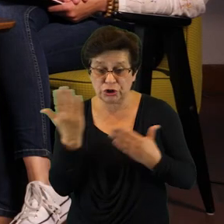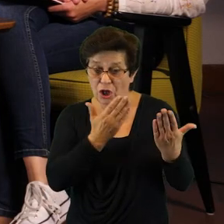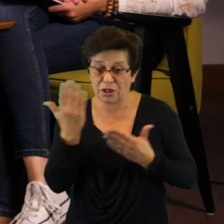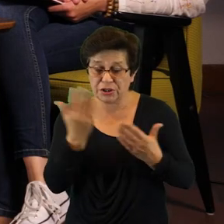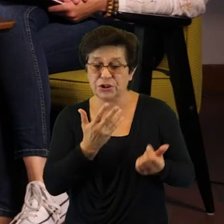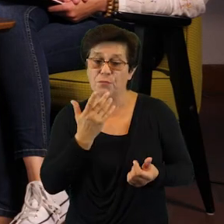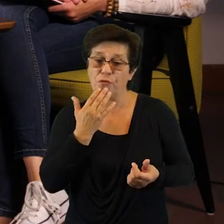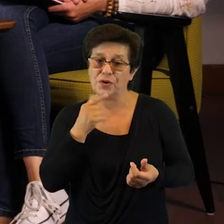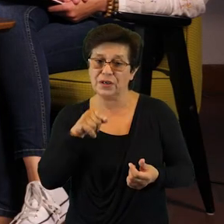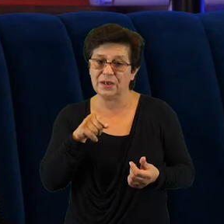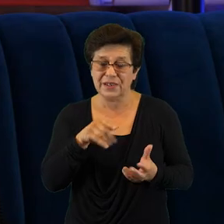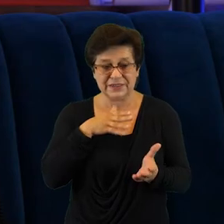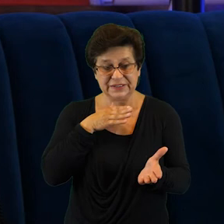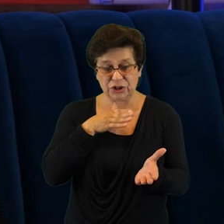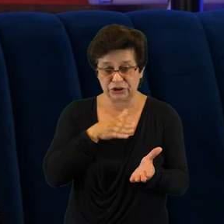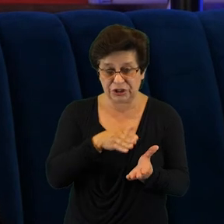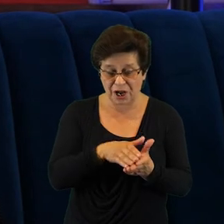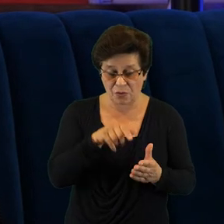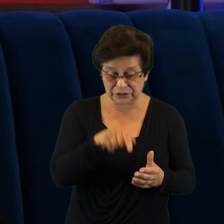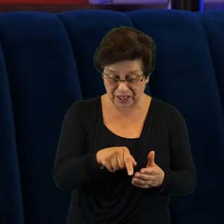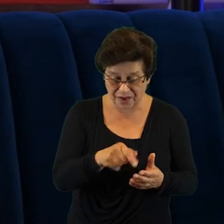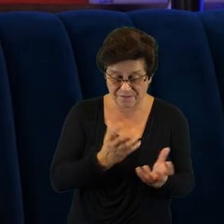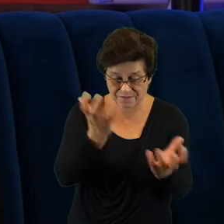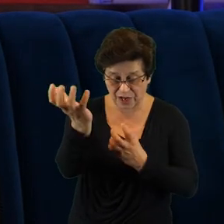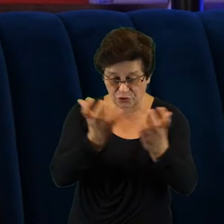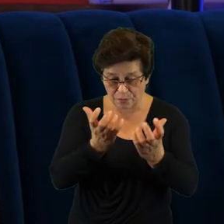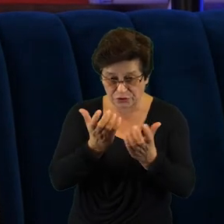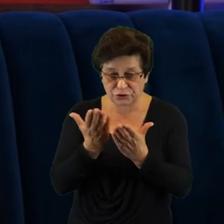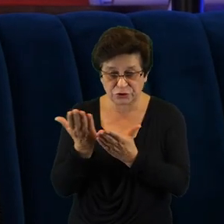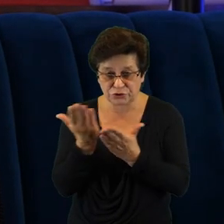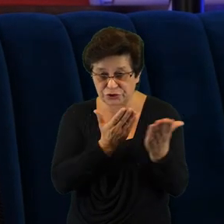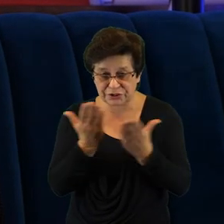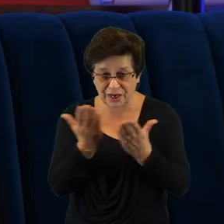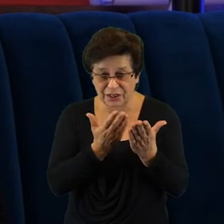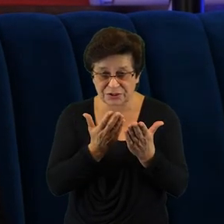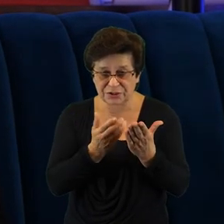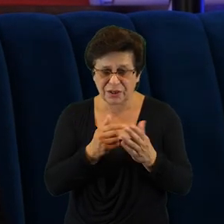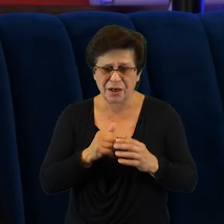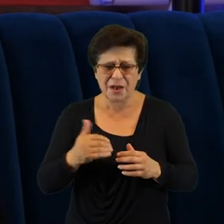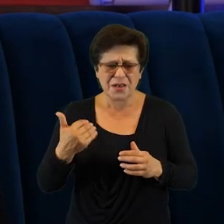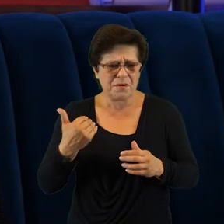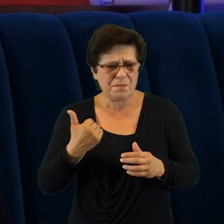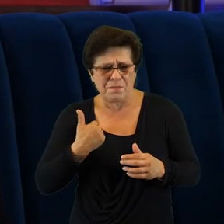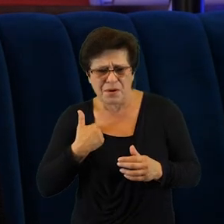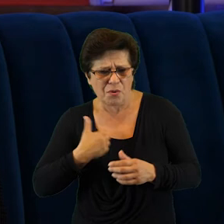że zaczynało czytać "Wiadomości Literackie" od kronik Słonimskiego. I rezonans był niesamowity.